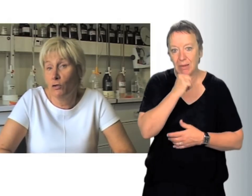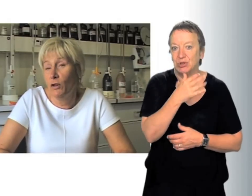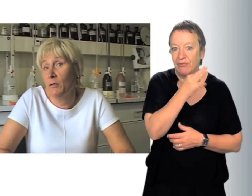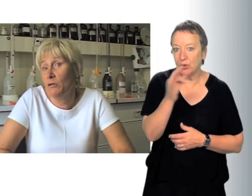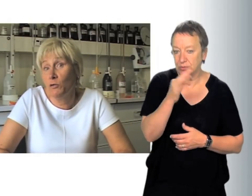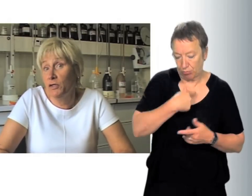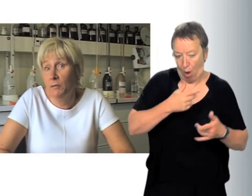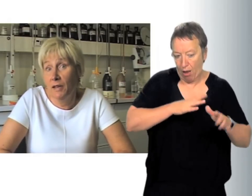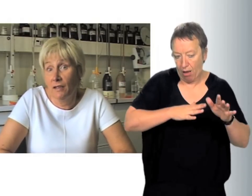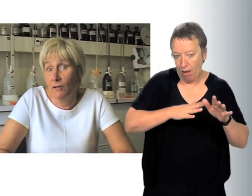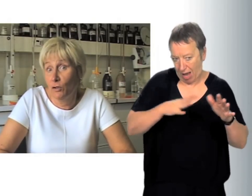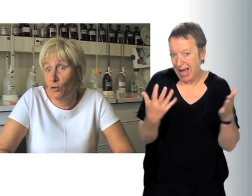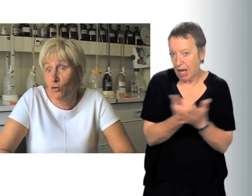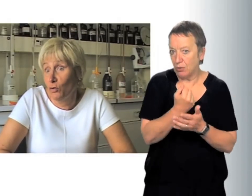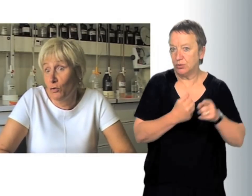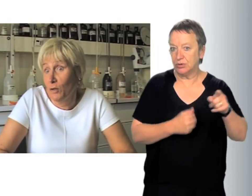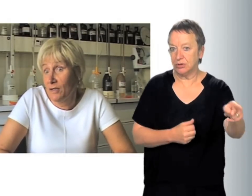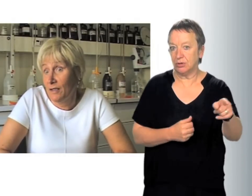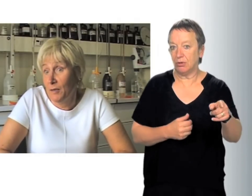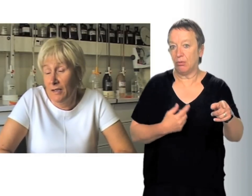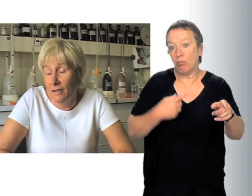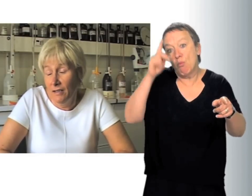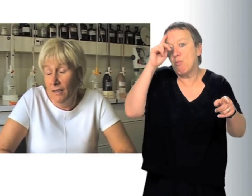Donc, je me disais bien qu'avec un sourd, ça allait aller.